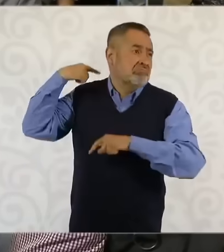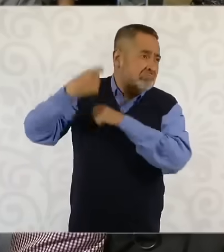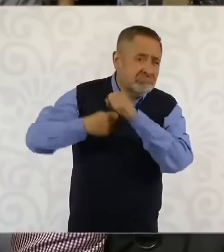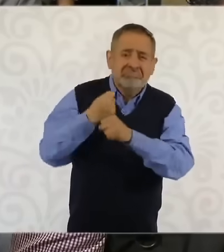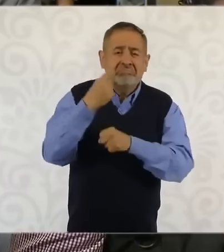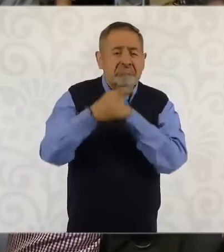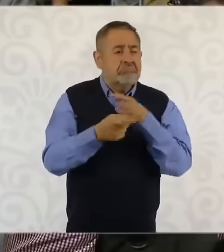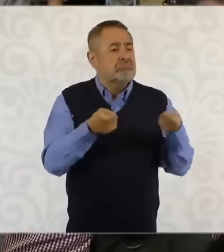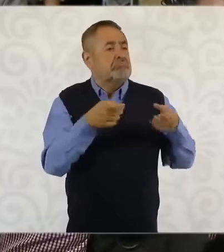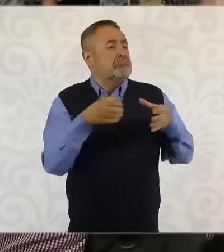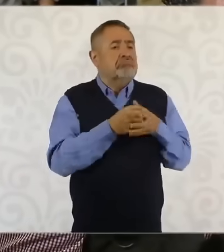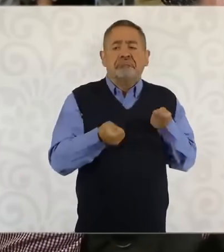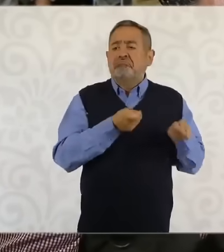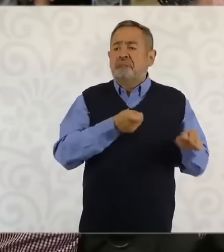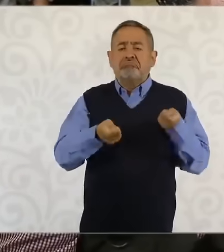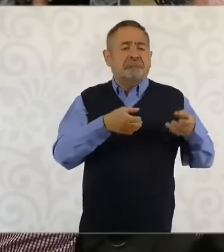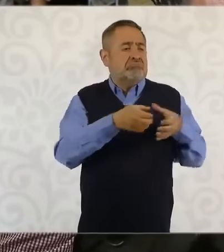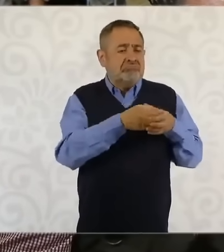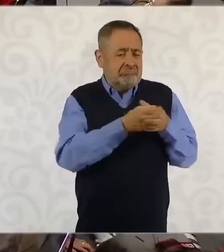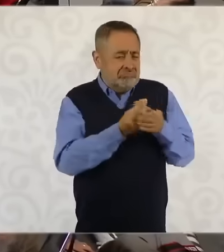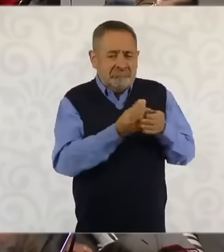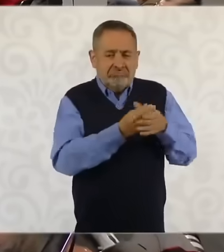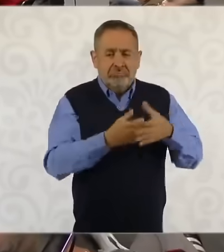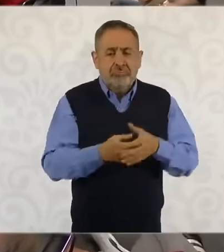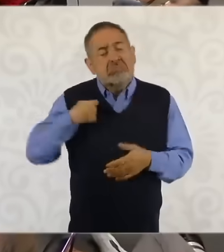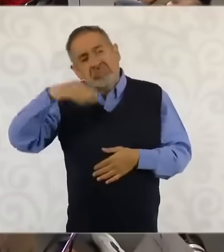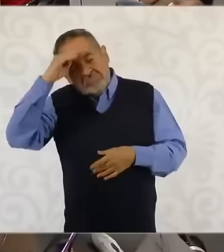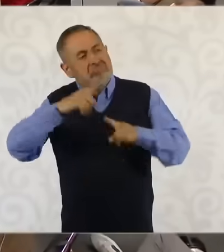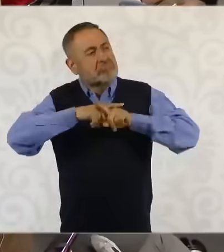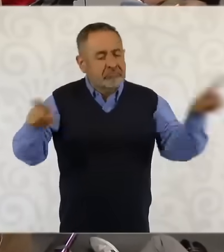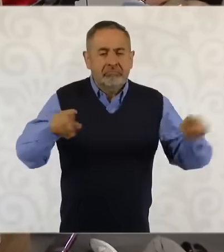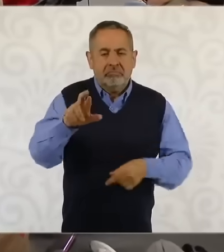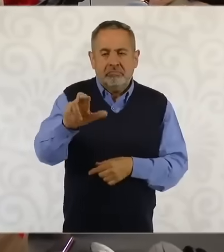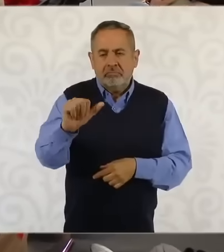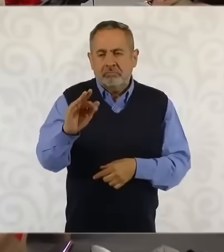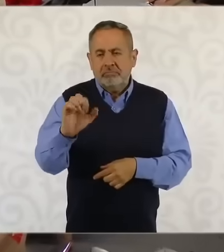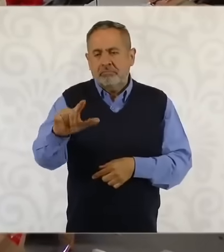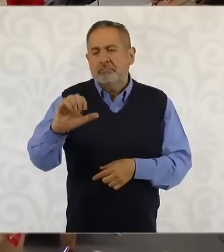con estos nuevos eh es más pensábamos que iba a cambiar algo con Rafael Acuña pero ha tenido las